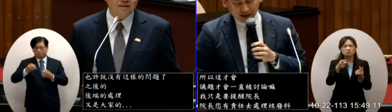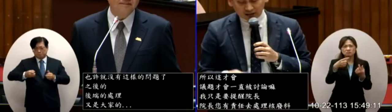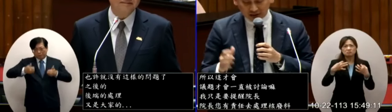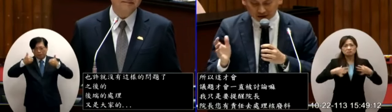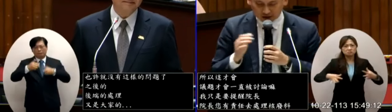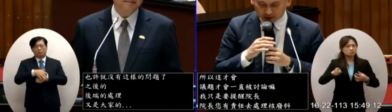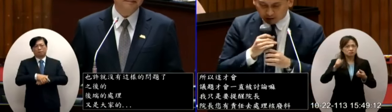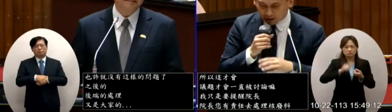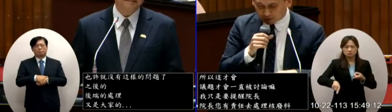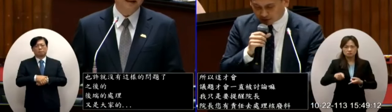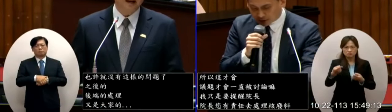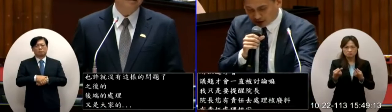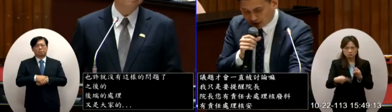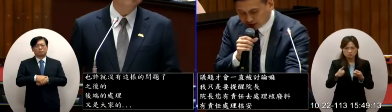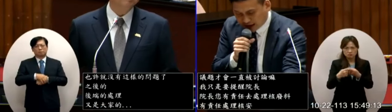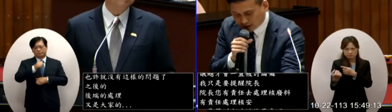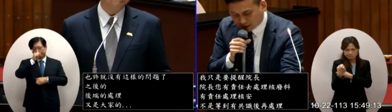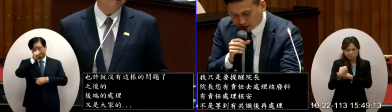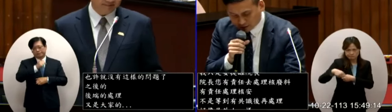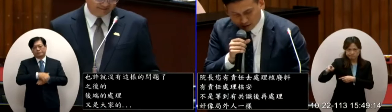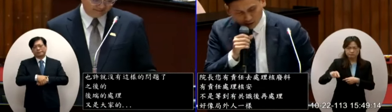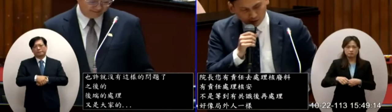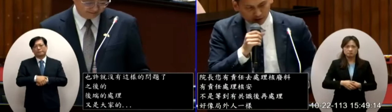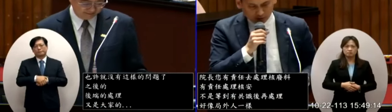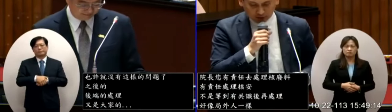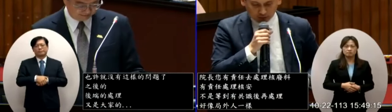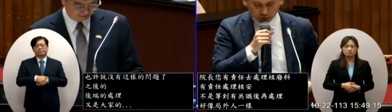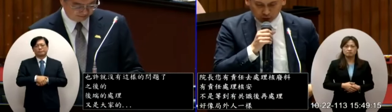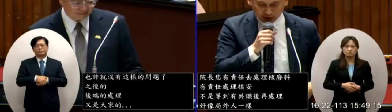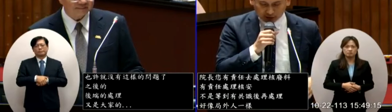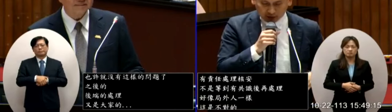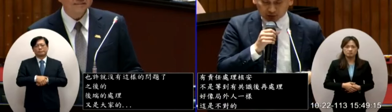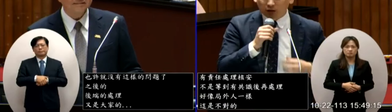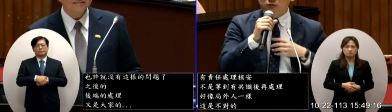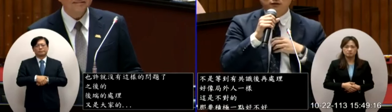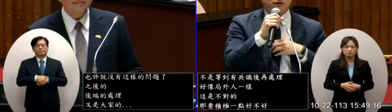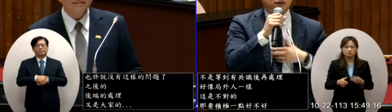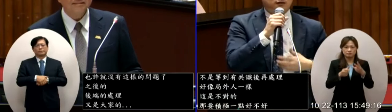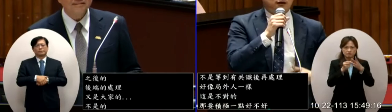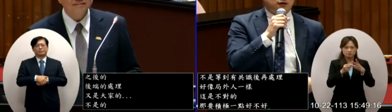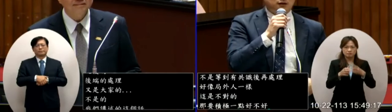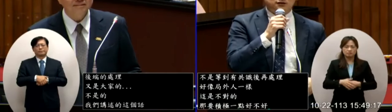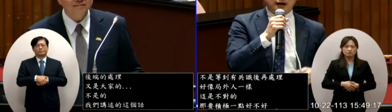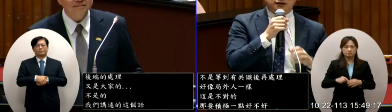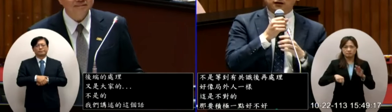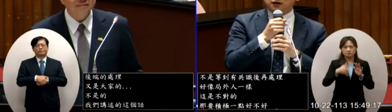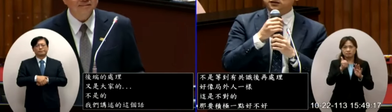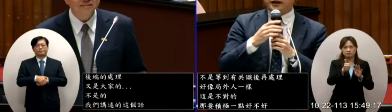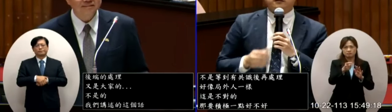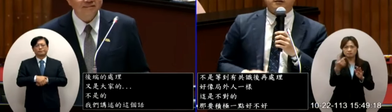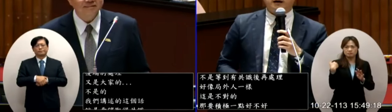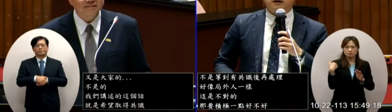那要積極一點好不好 第三個因為院長你那時候 在那個好像前兩天吧